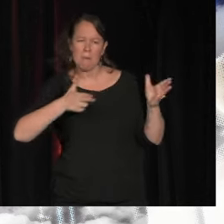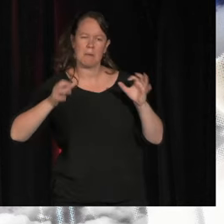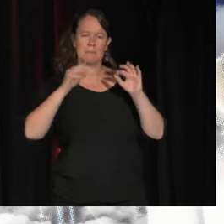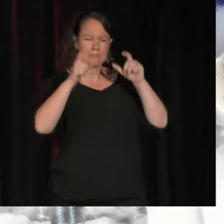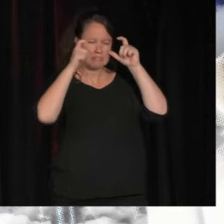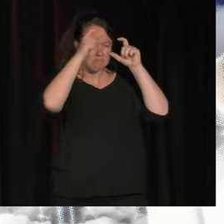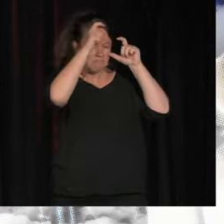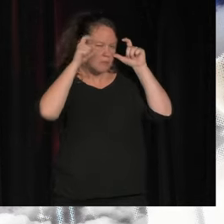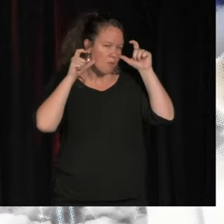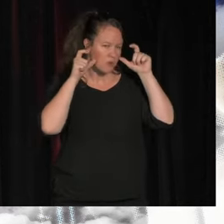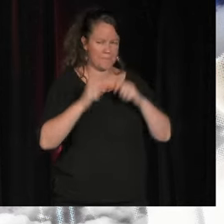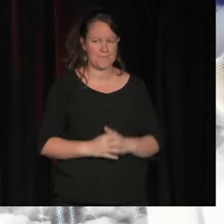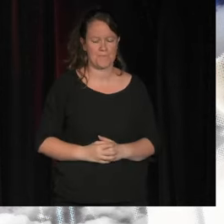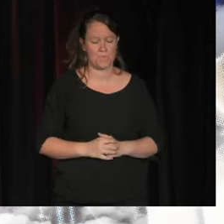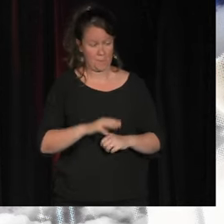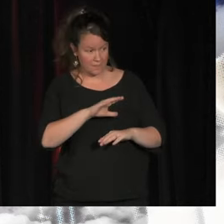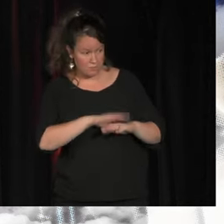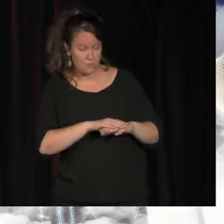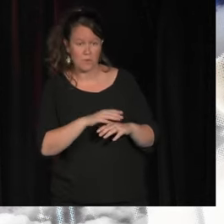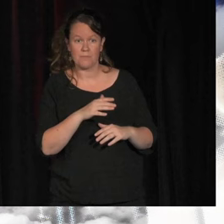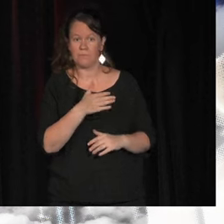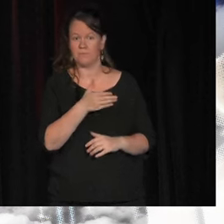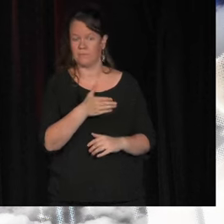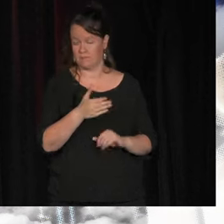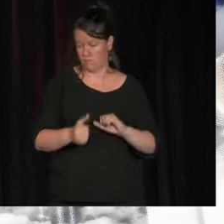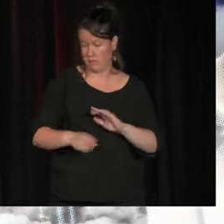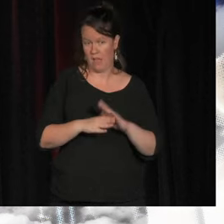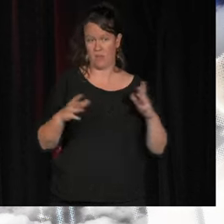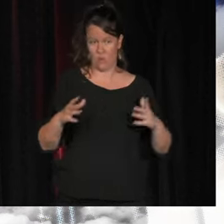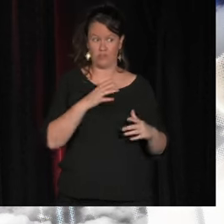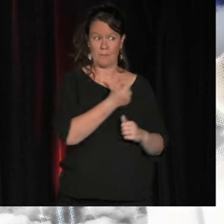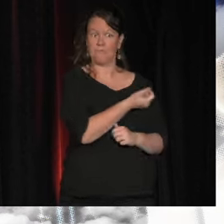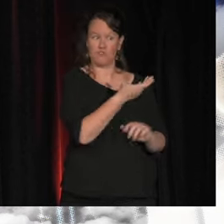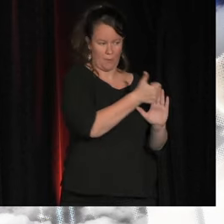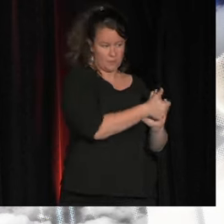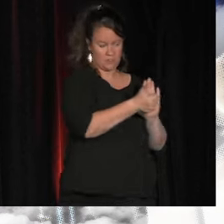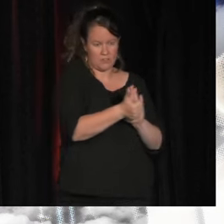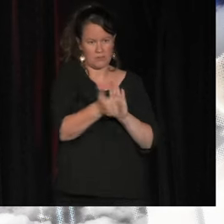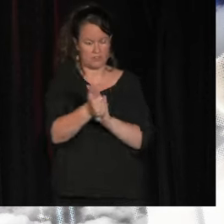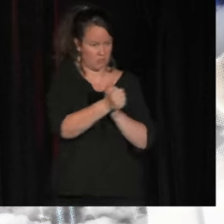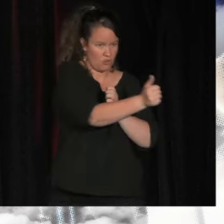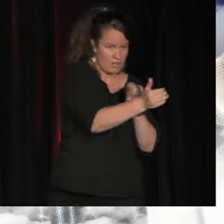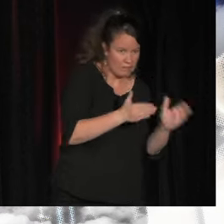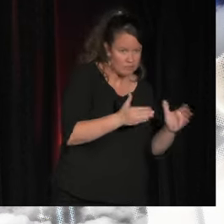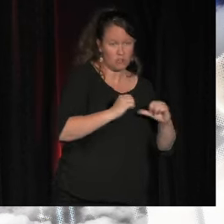Et niveau gameplay, il y avait deux points vraiment importants. C'est que, déjà, il y avait des classes de personnages, donc ranger, jumper, shooter.